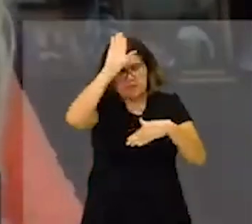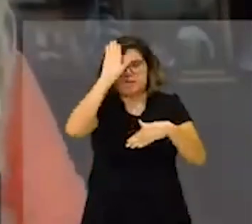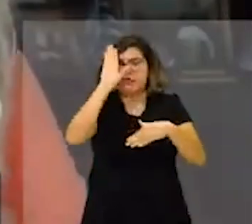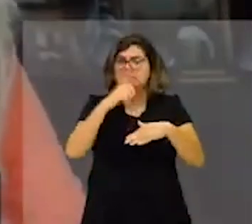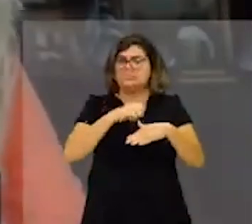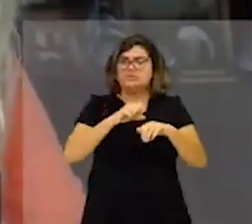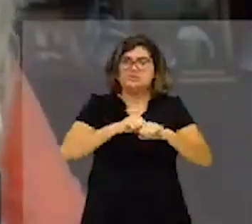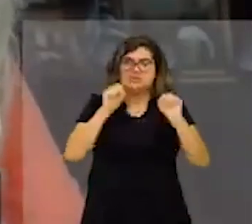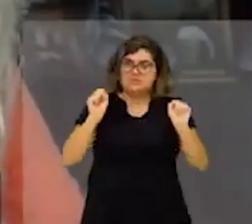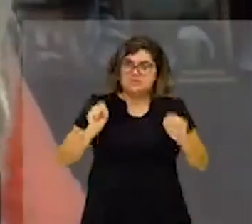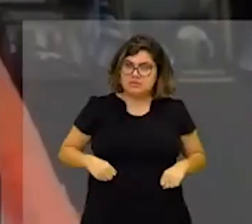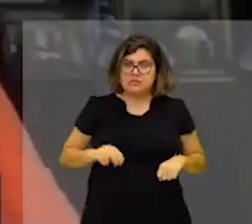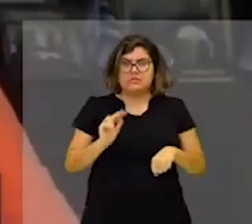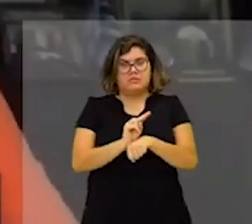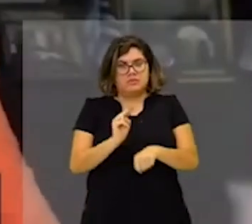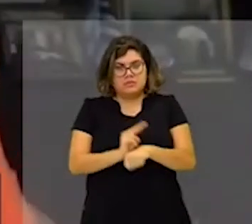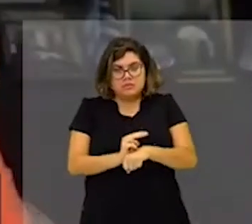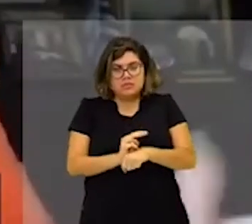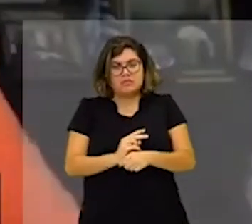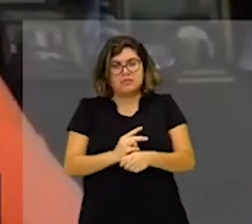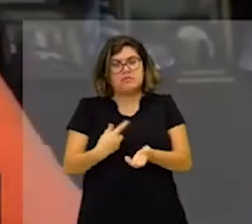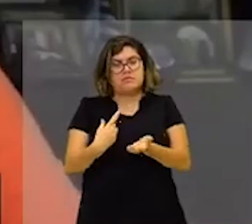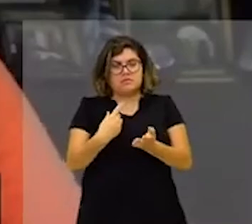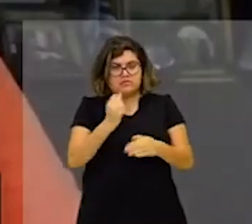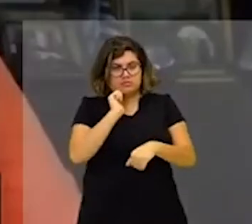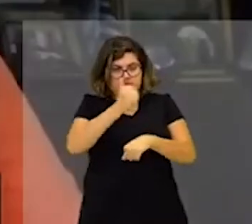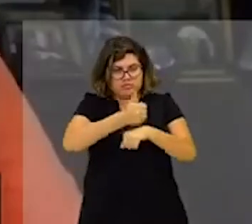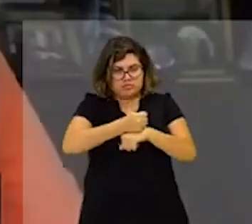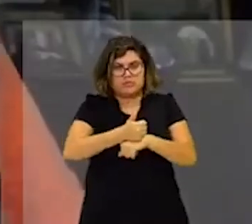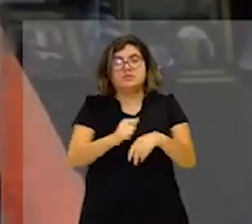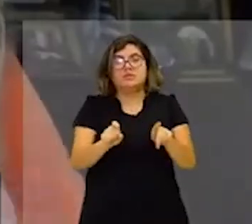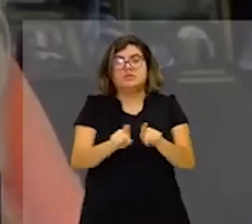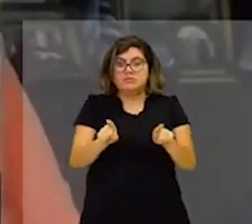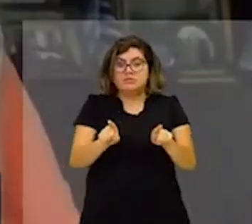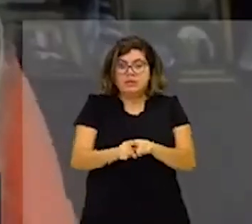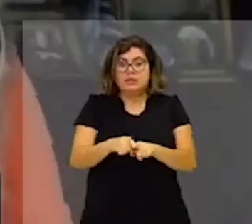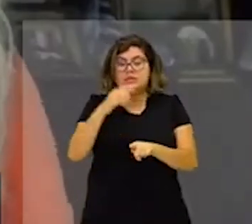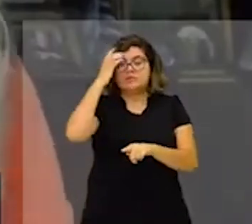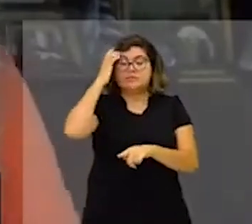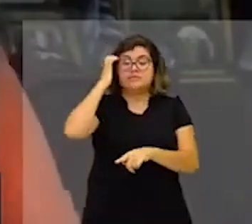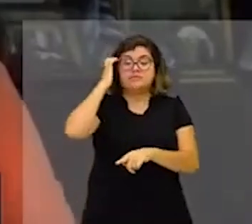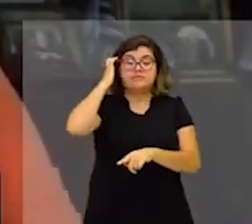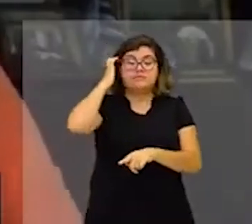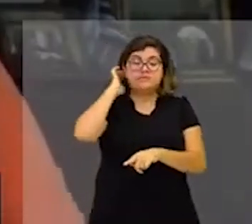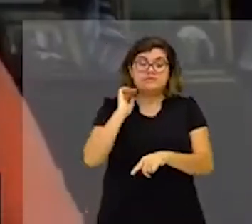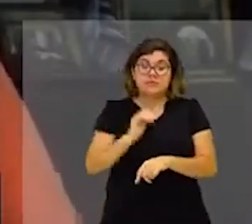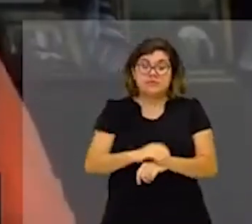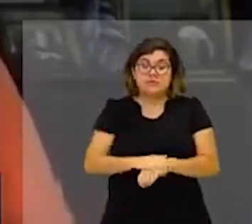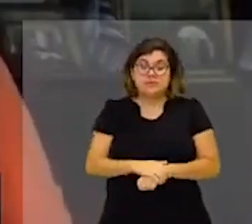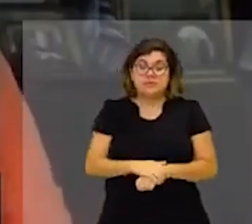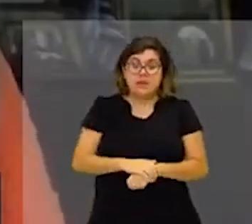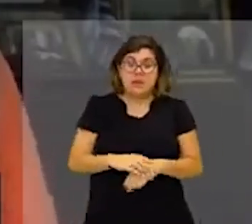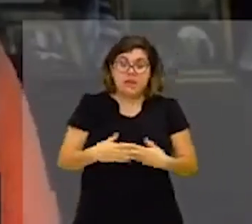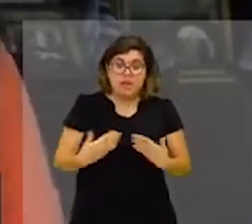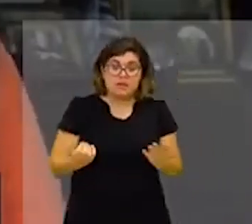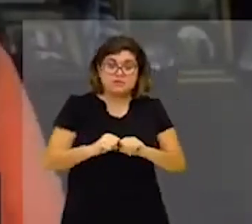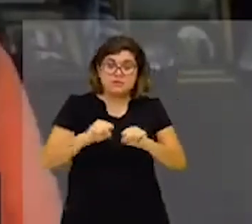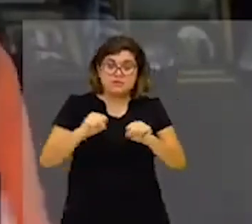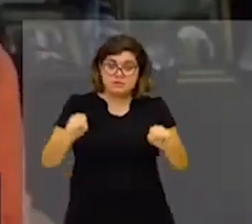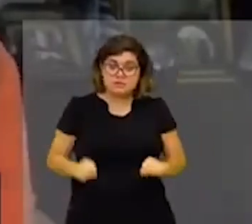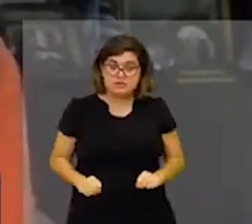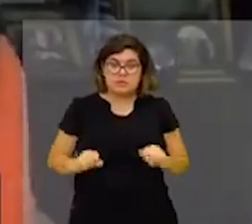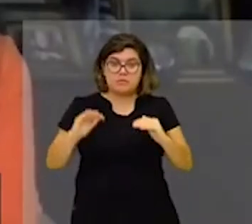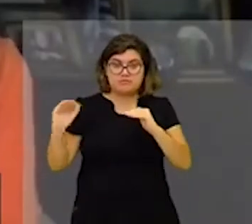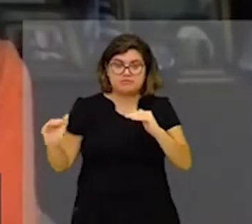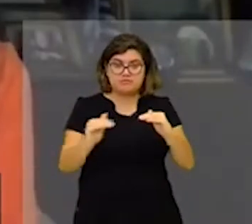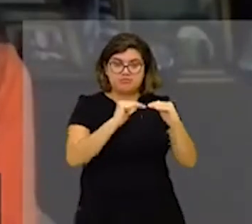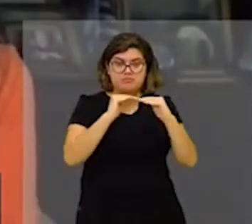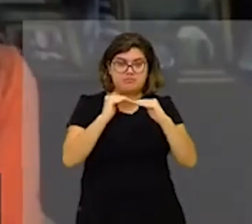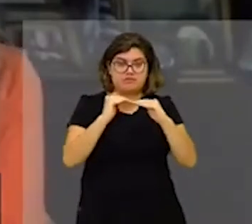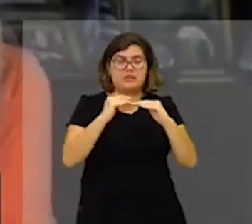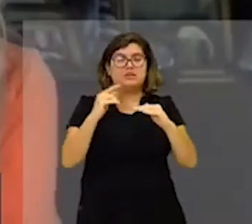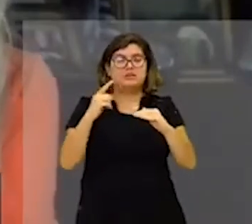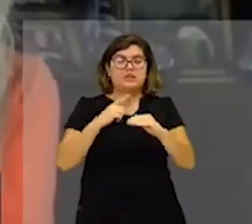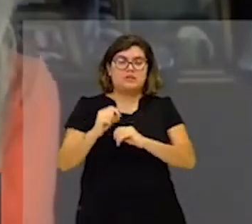de reserva de cadeiras e também e com relação ao sistema paritário tivemos um avanço do código em